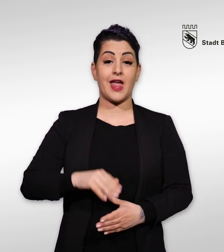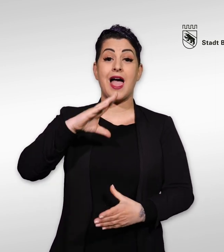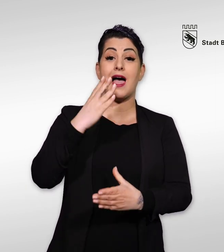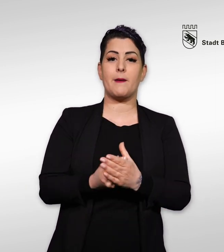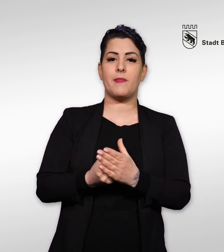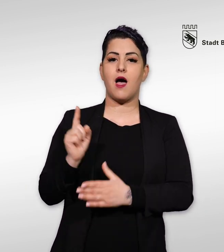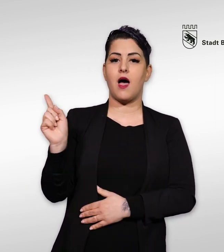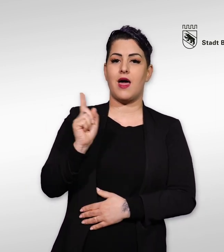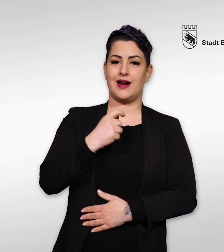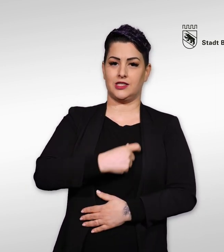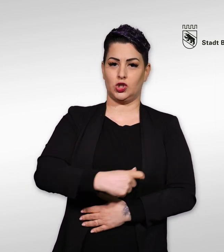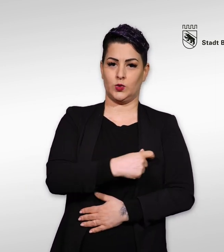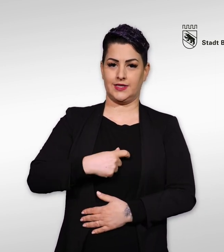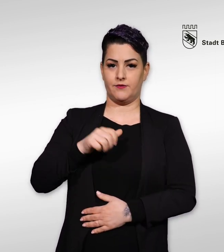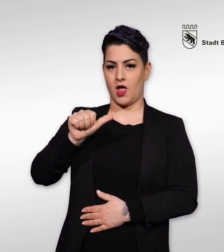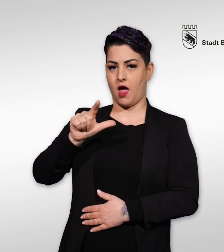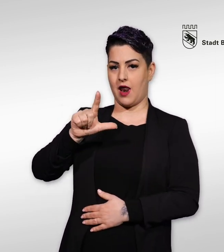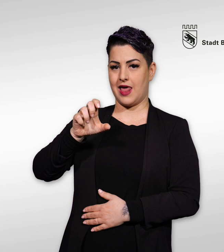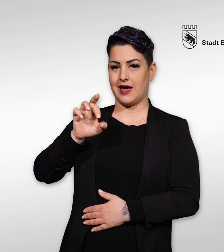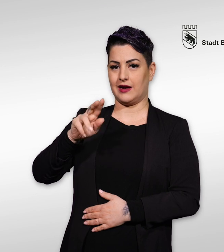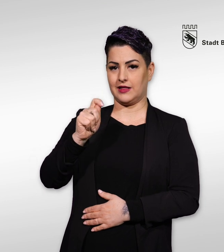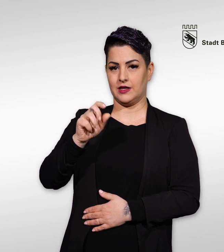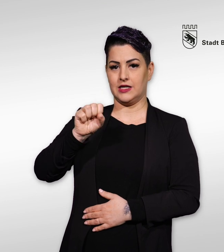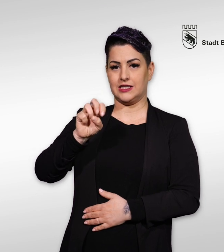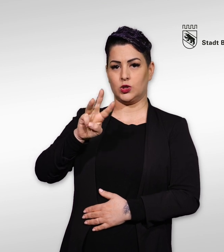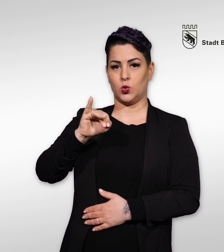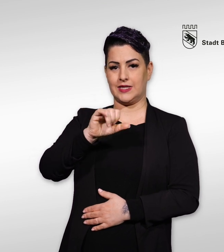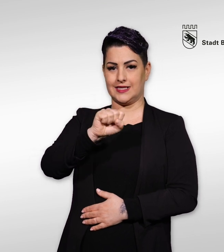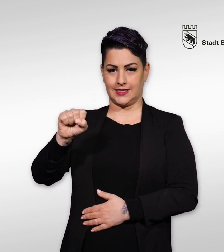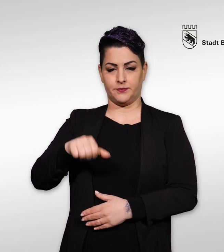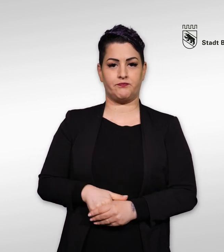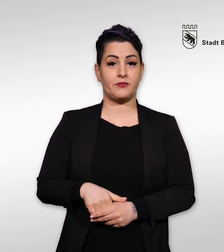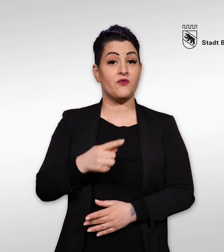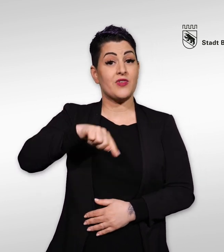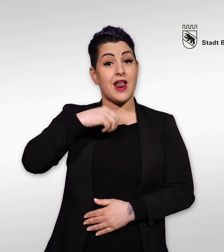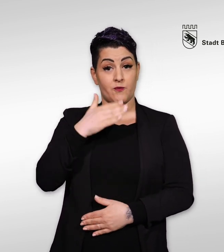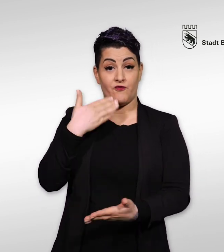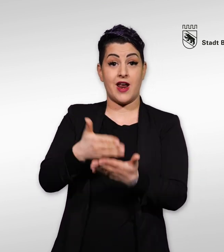App «Alert Swiss» Wir empfehlen Ihnen ausserdem die App «AlertSwiss»,